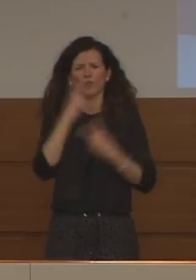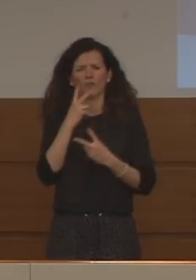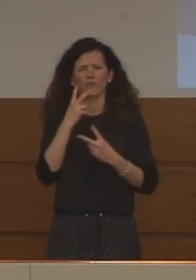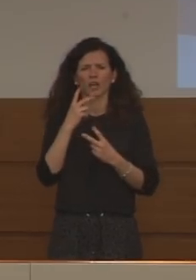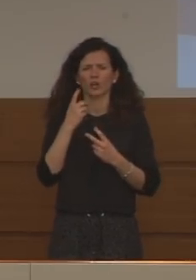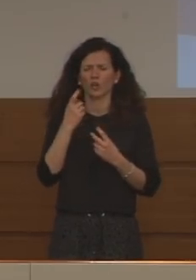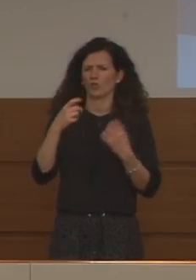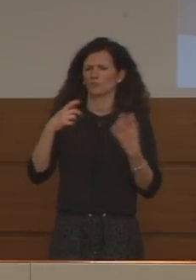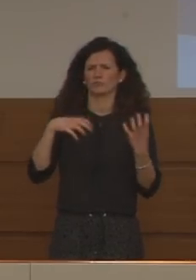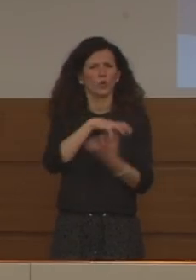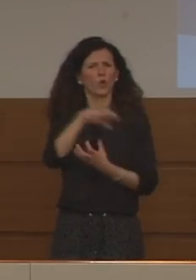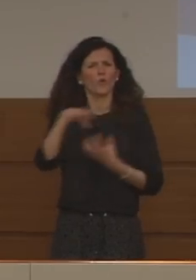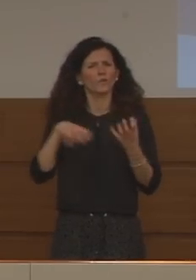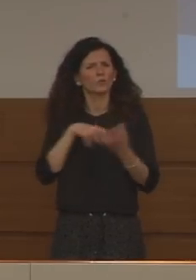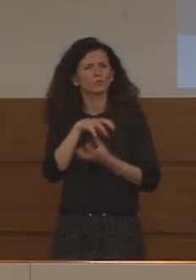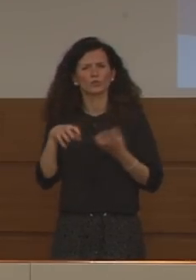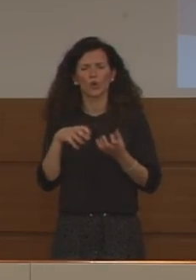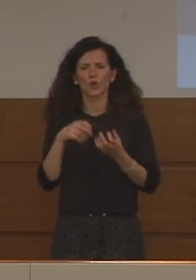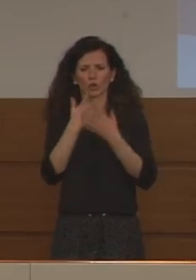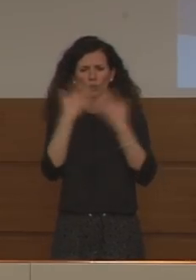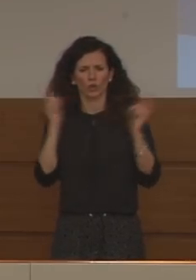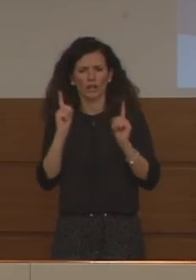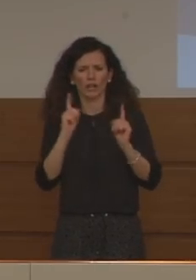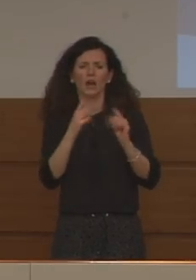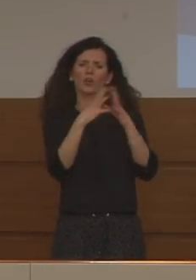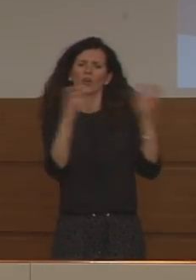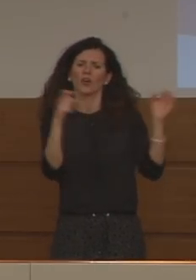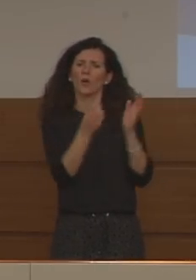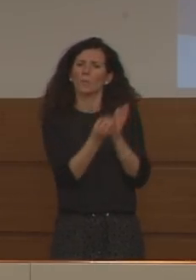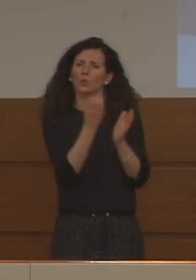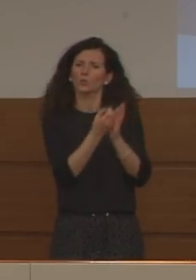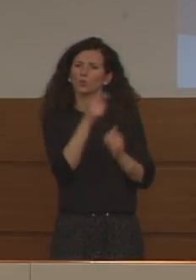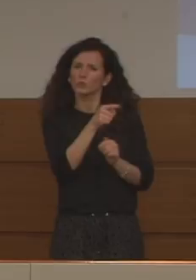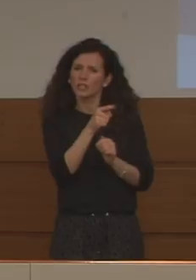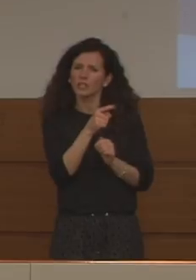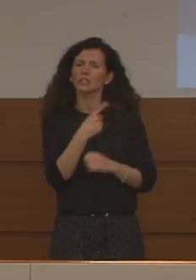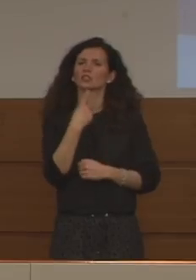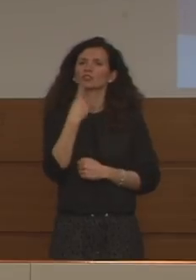la produttrice, l'azienda che ha detto di fatto sui risultati abbiamo anche noi